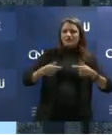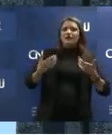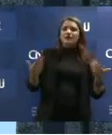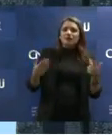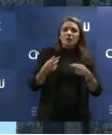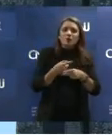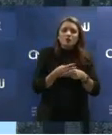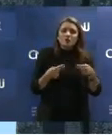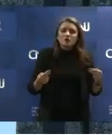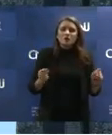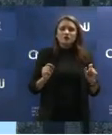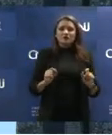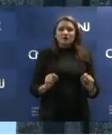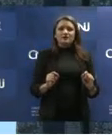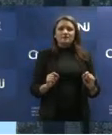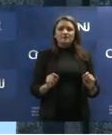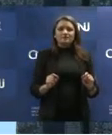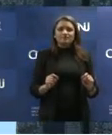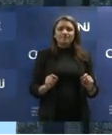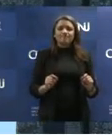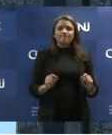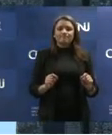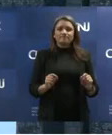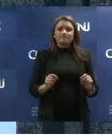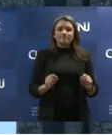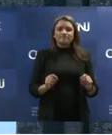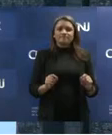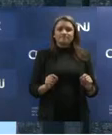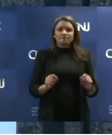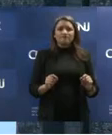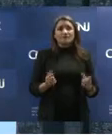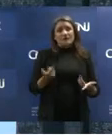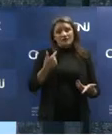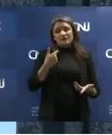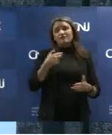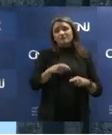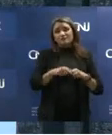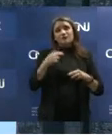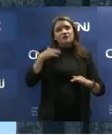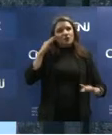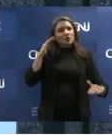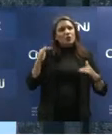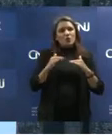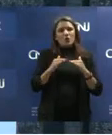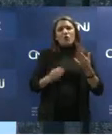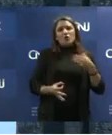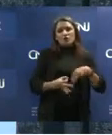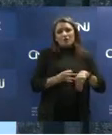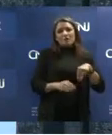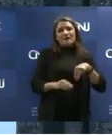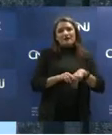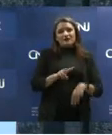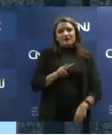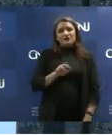me levaram a concordar com o ministro Vieira de Mello, que também não sei com ele hoje,